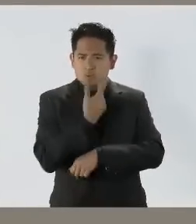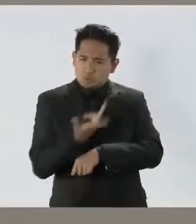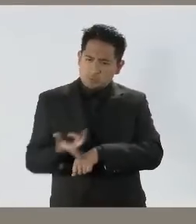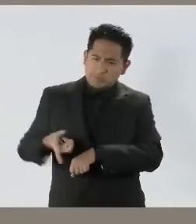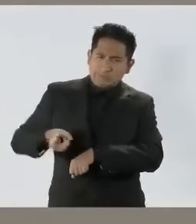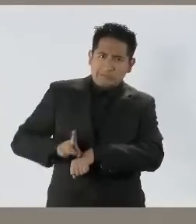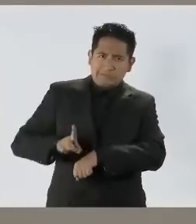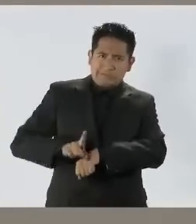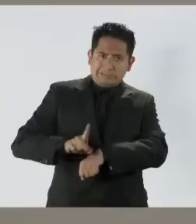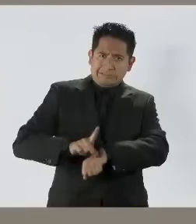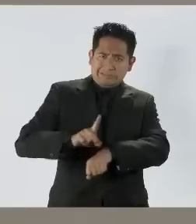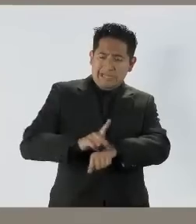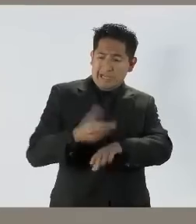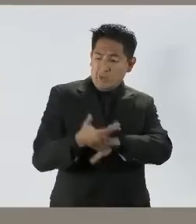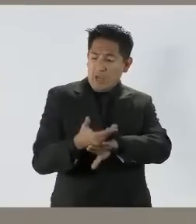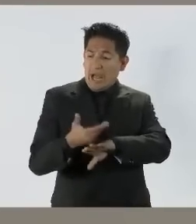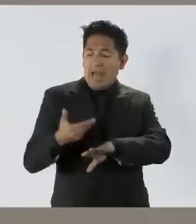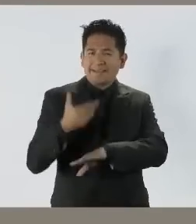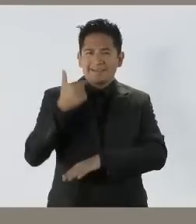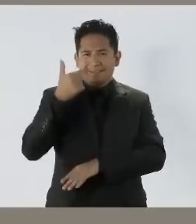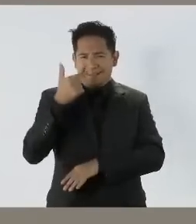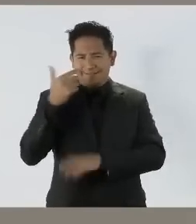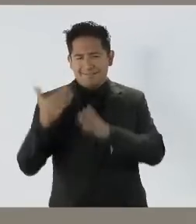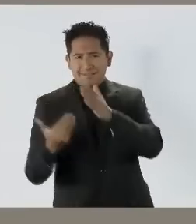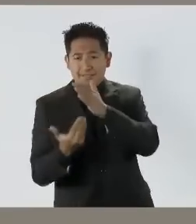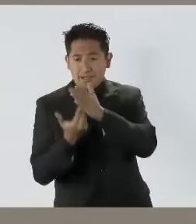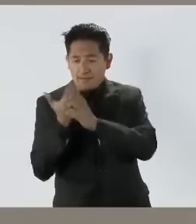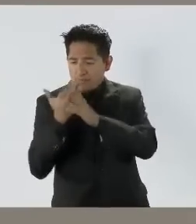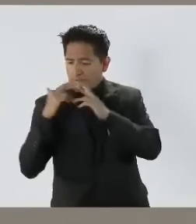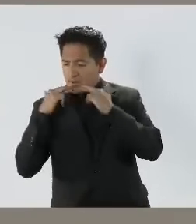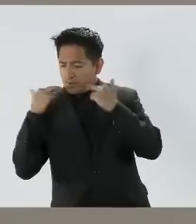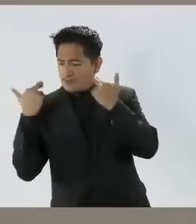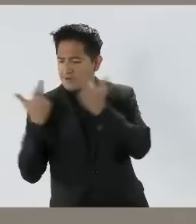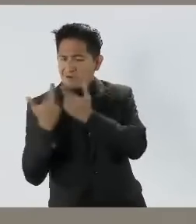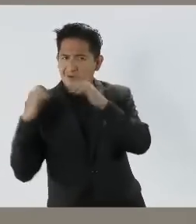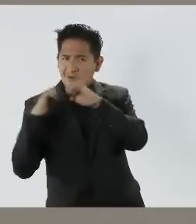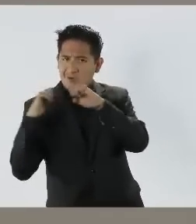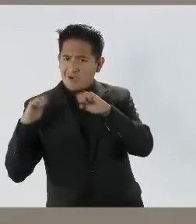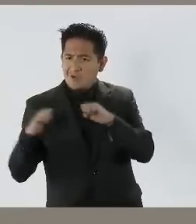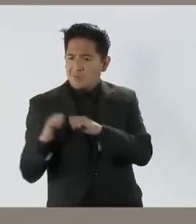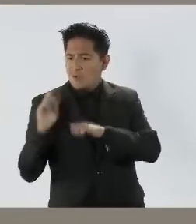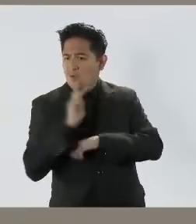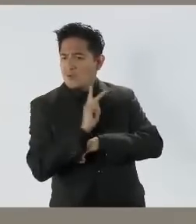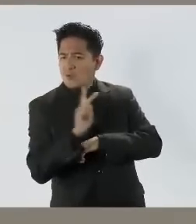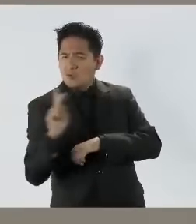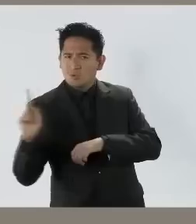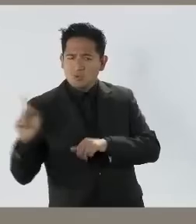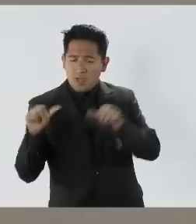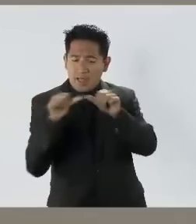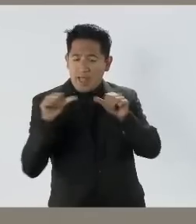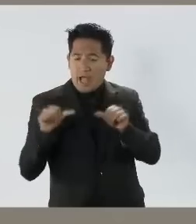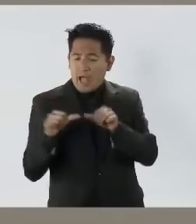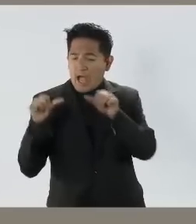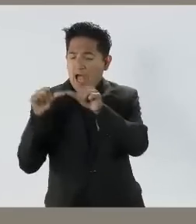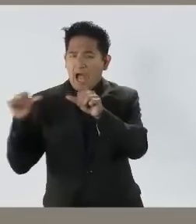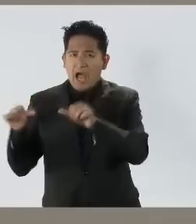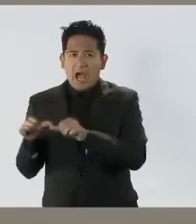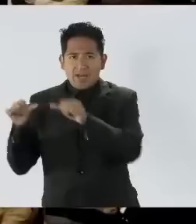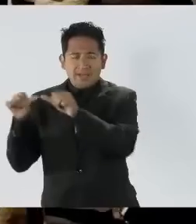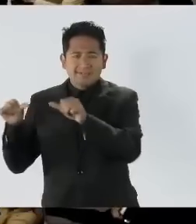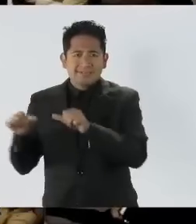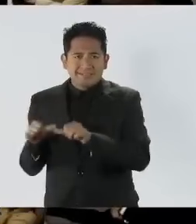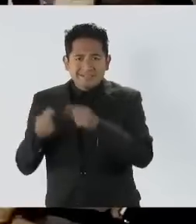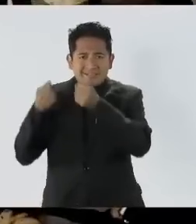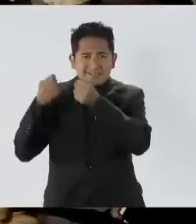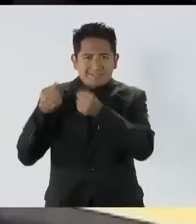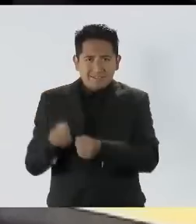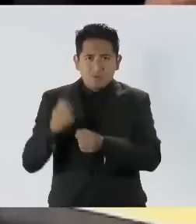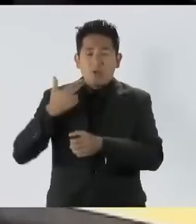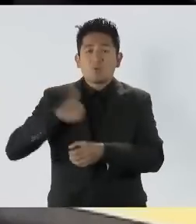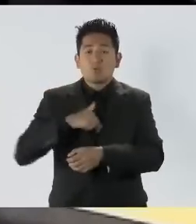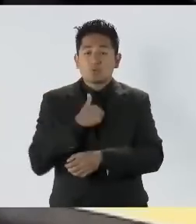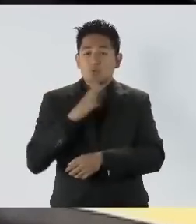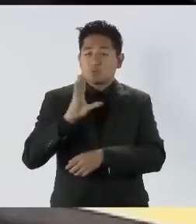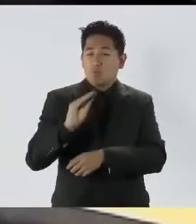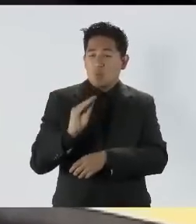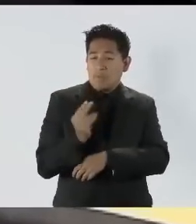de las 7 de la mañana con todas las áreas de seguridad nos hemos reunido 92 veces en estos